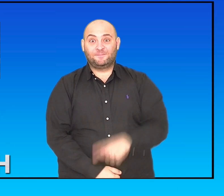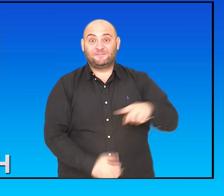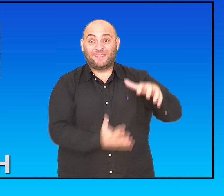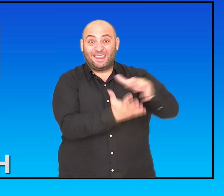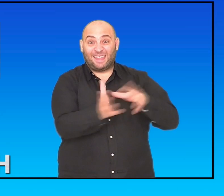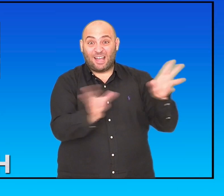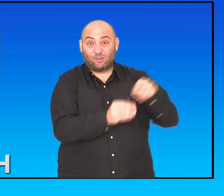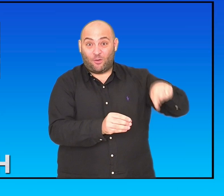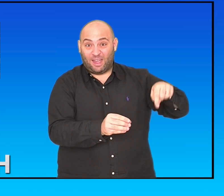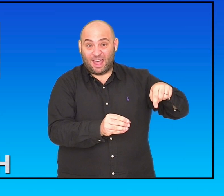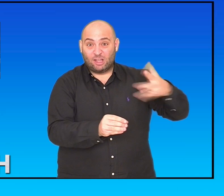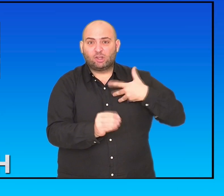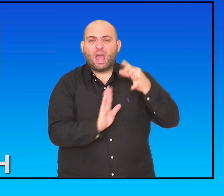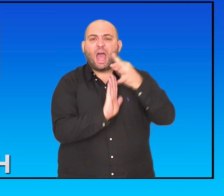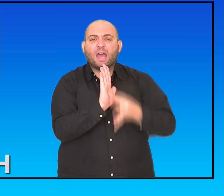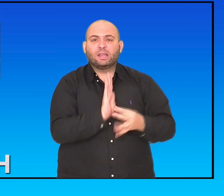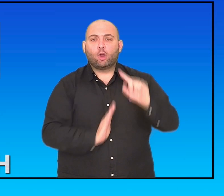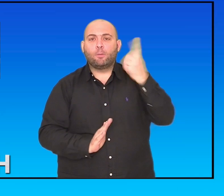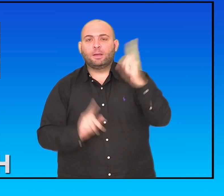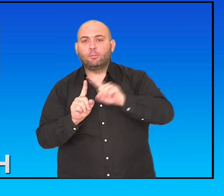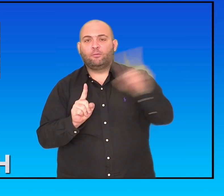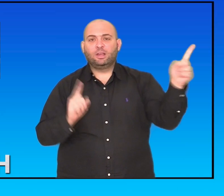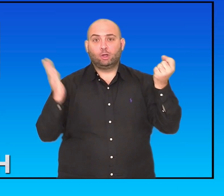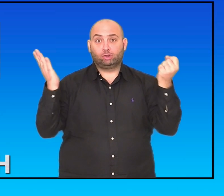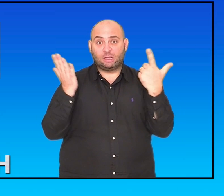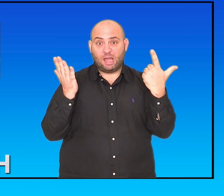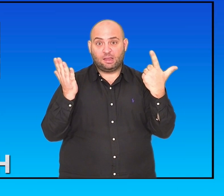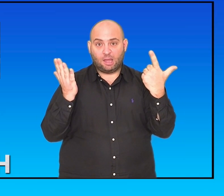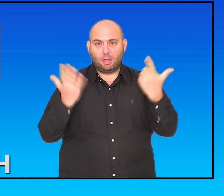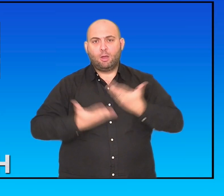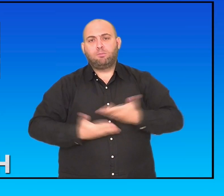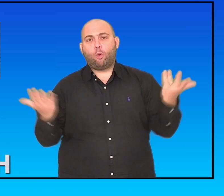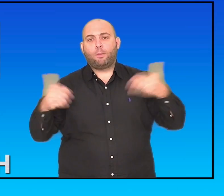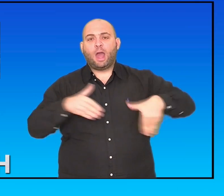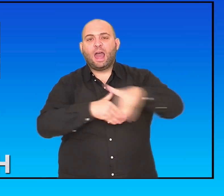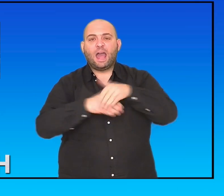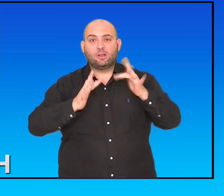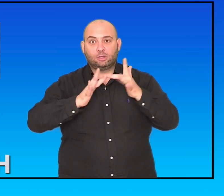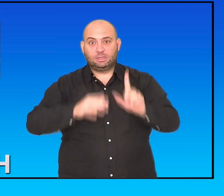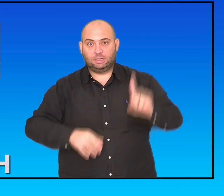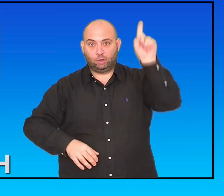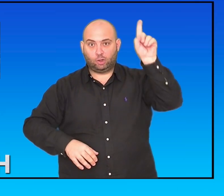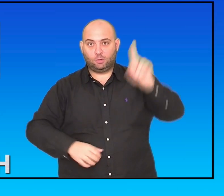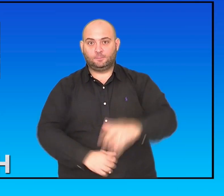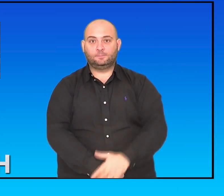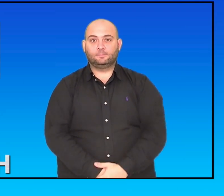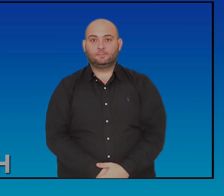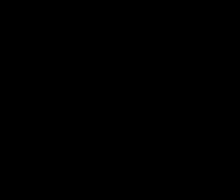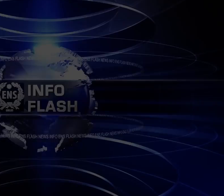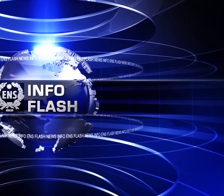Inoltre nel testo ci sono 17 articoli che sono stati pubblicati in allegato sul sito.